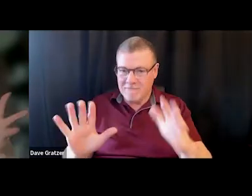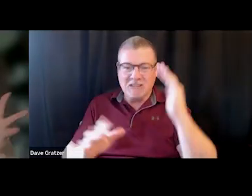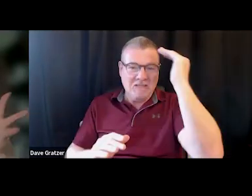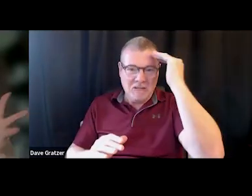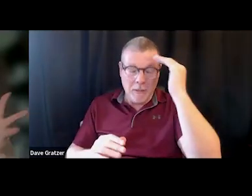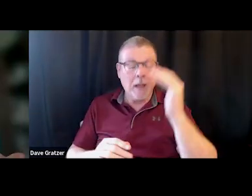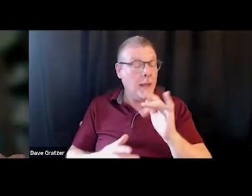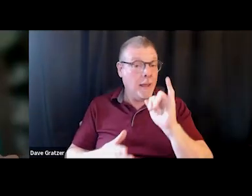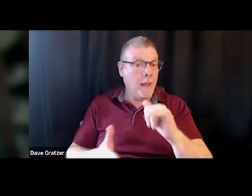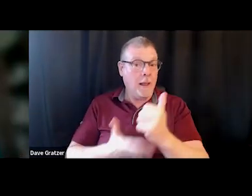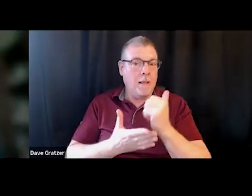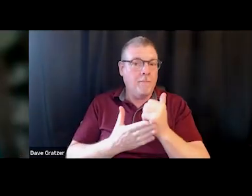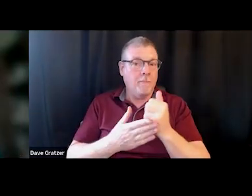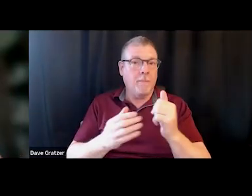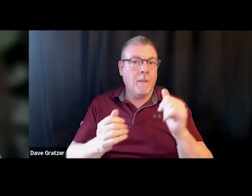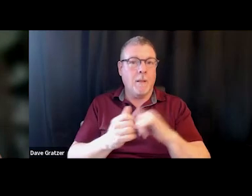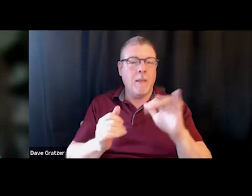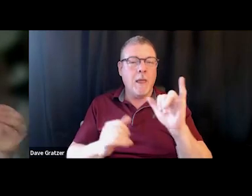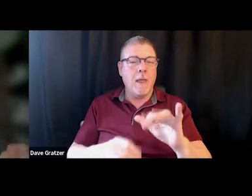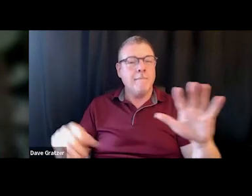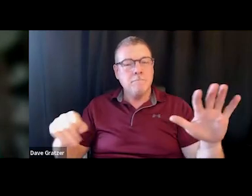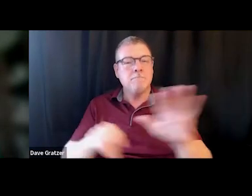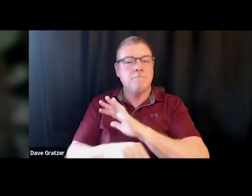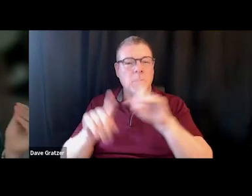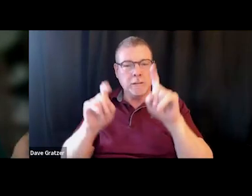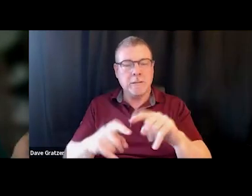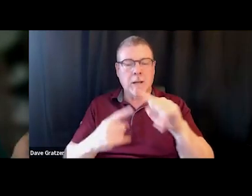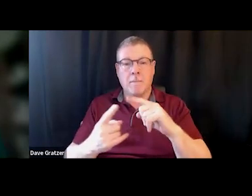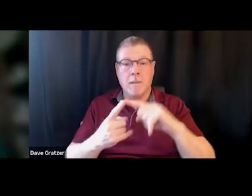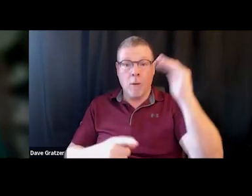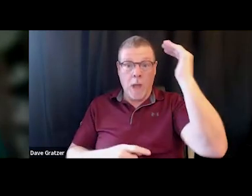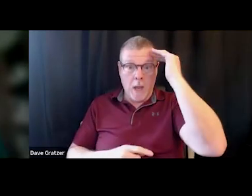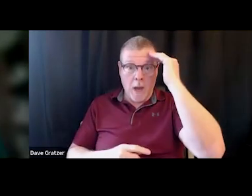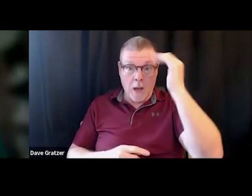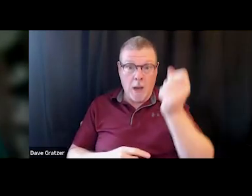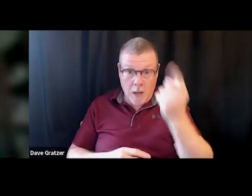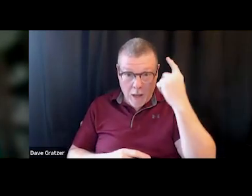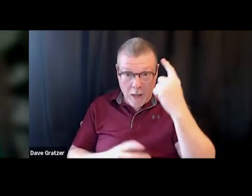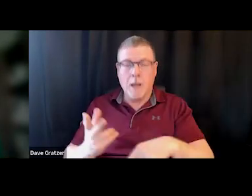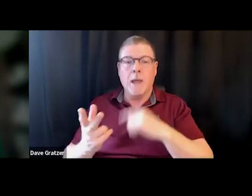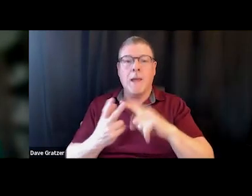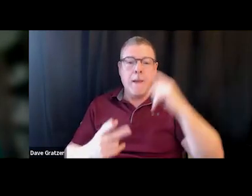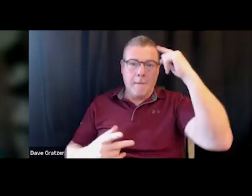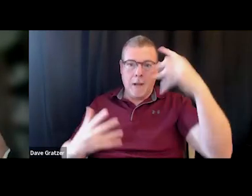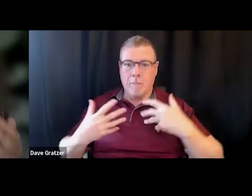puede ser muy útil en esa evaluación integral sobre la cognición, los síntomas de salud mental, y un diagnóstico formal.